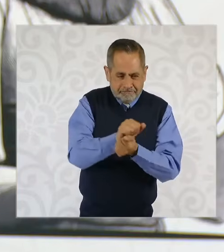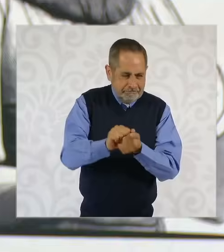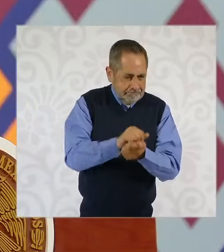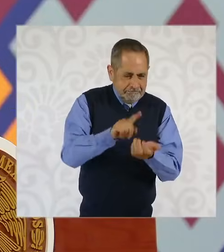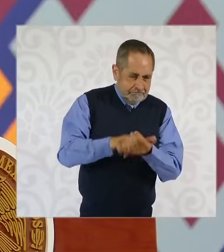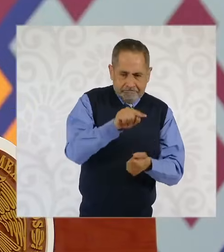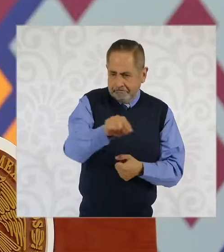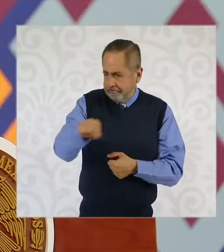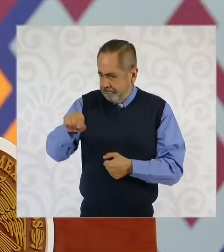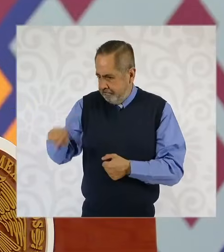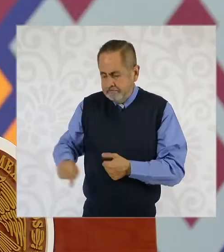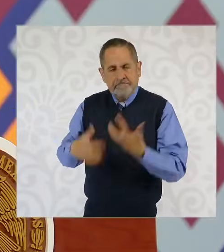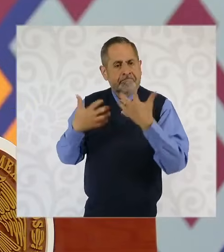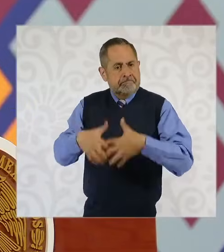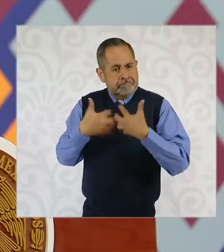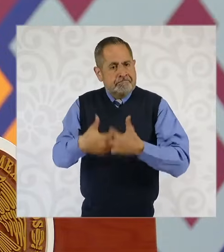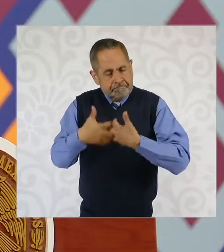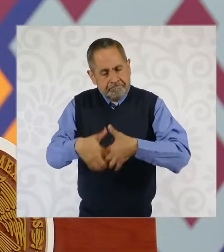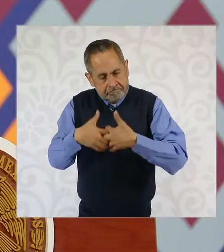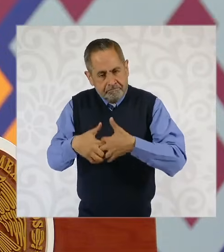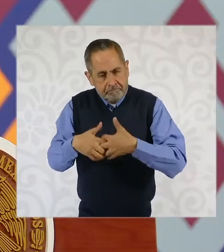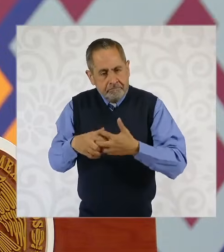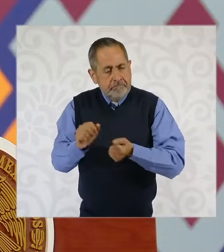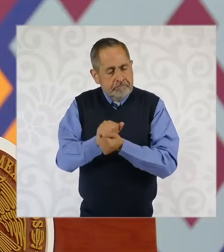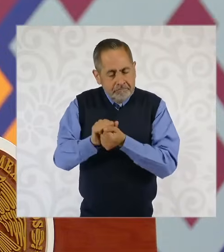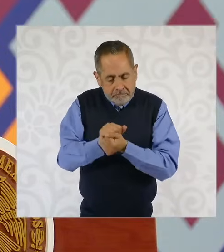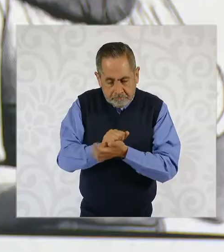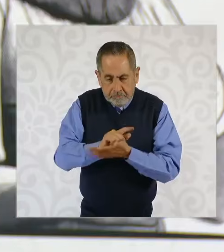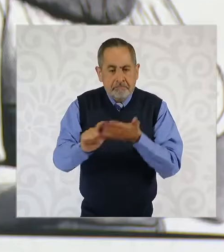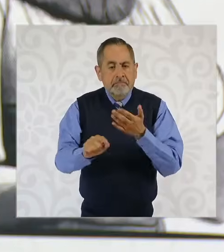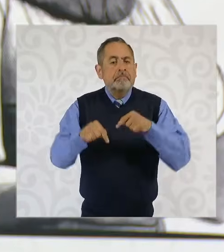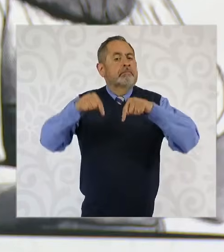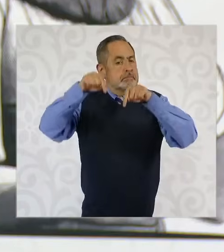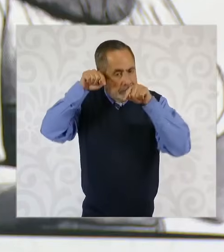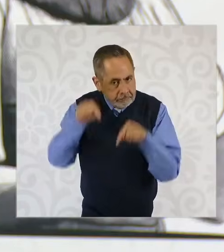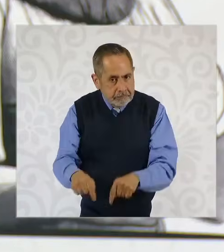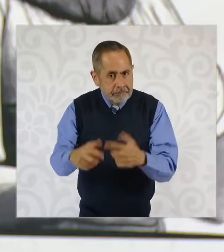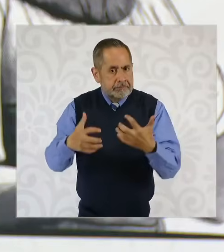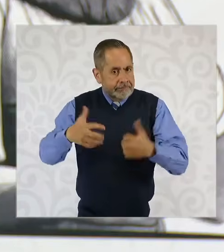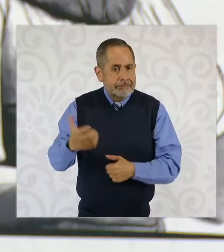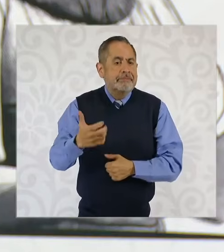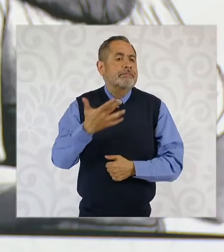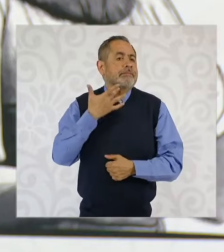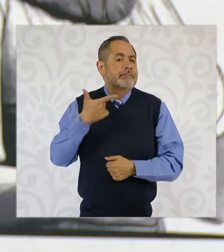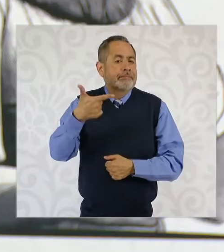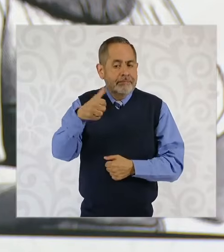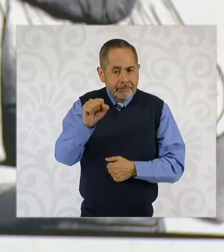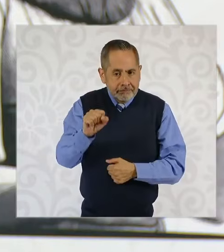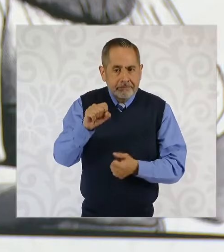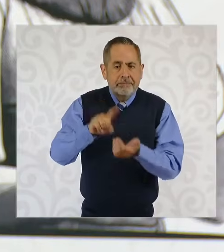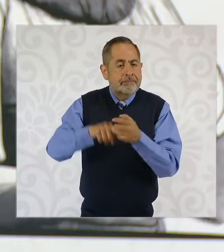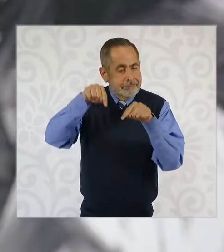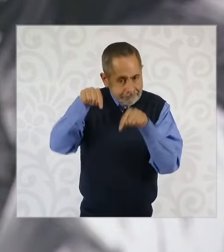pues entonces van a permitir que se cumpla con esa demanda de combustibles Eso queé significa